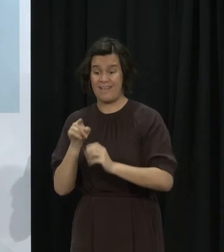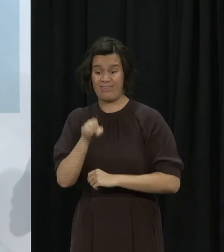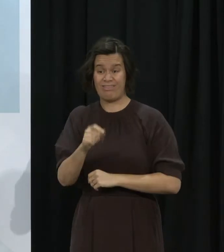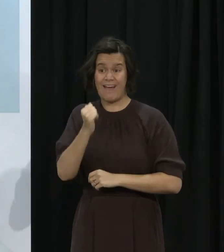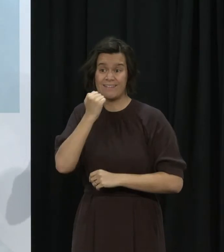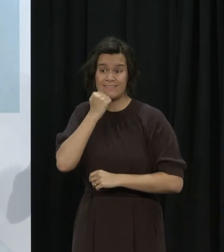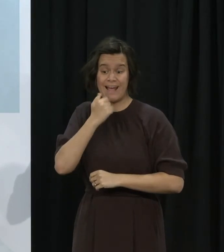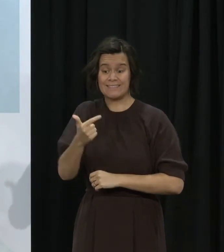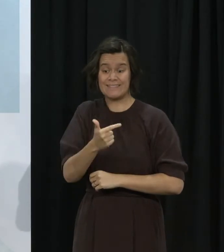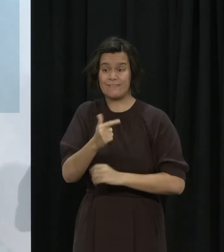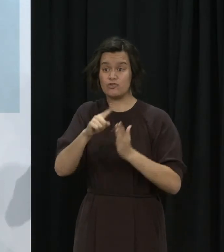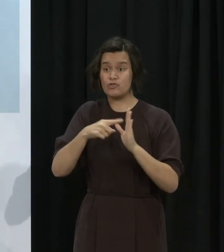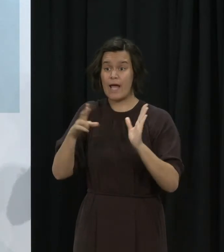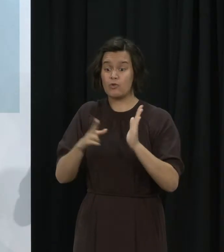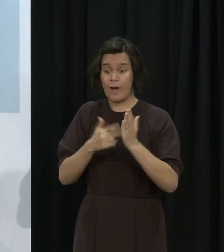Ahitereiria mai i te 17 o